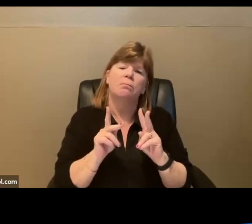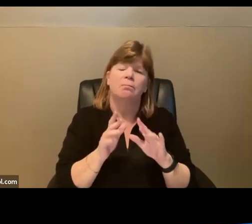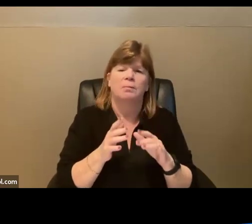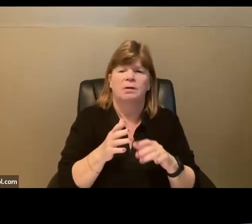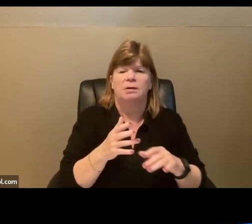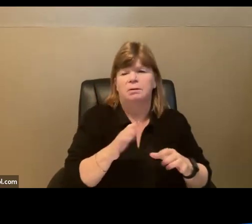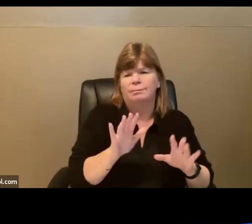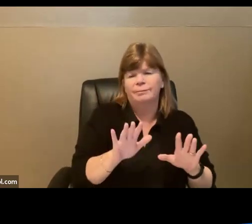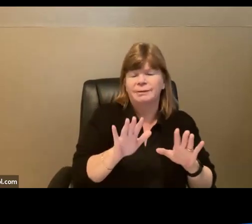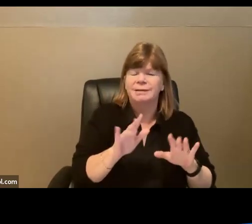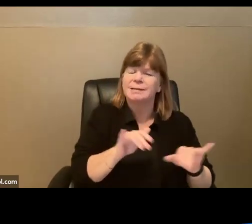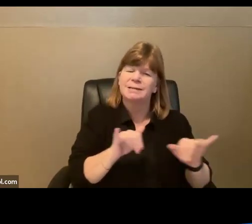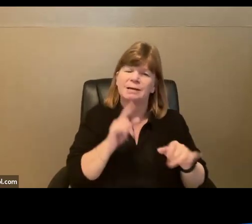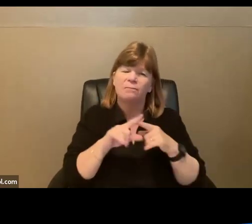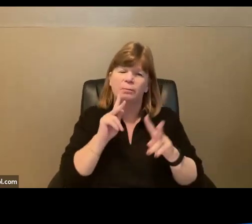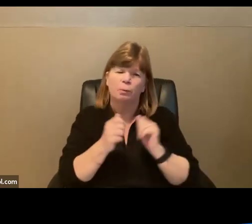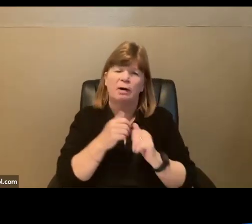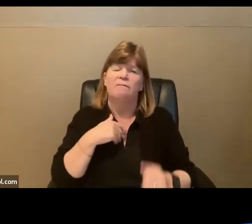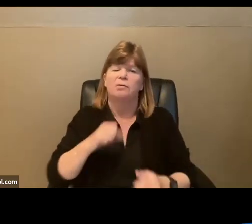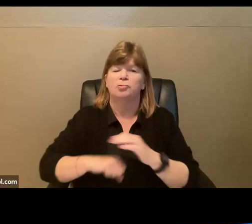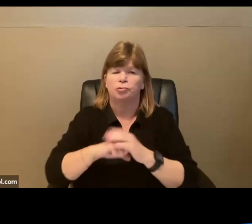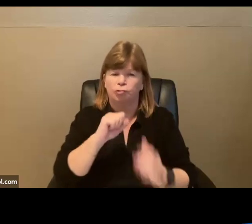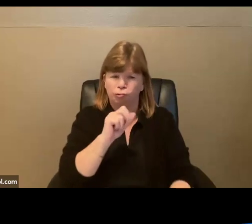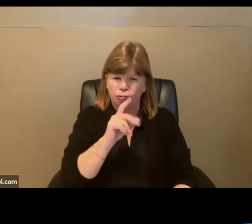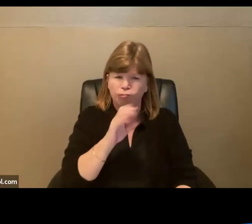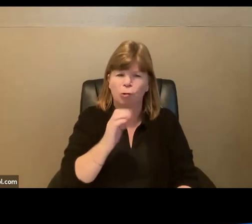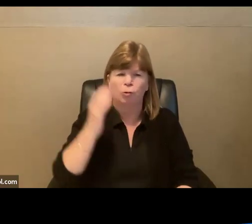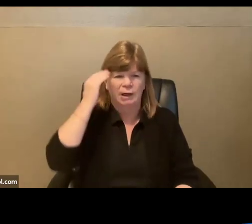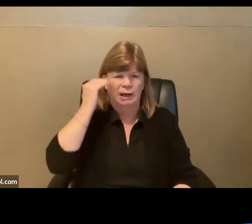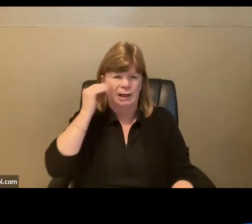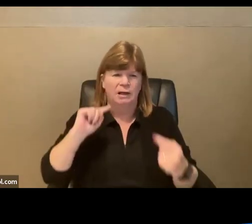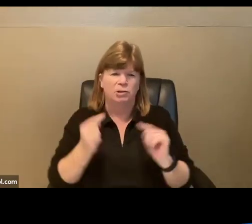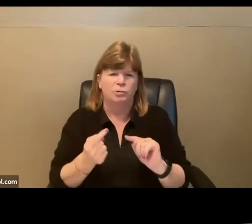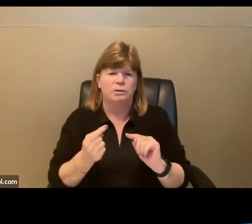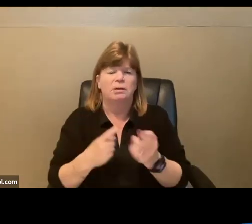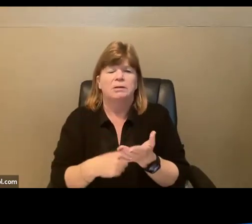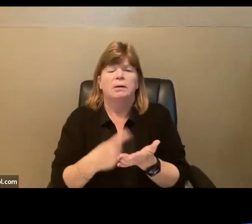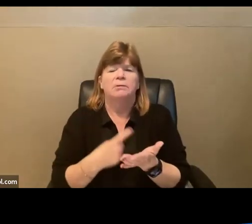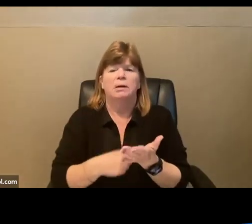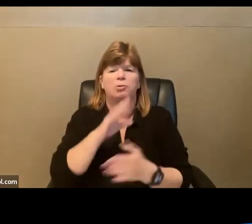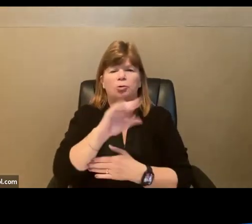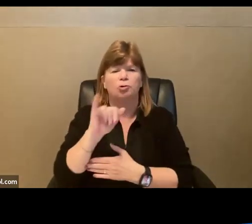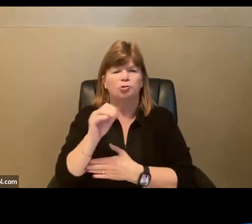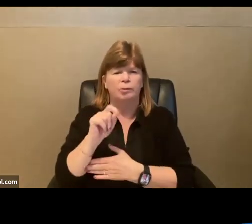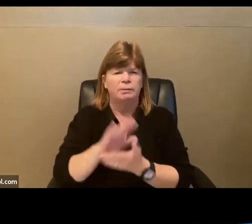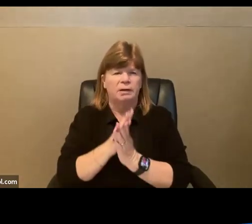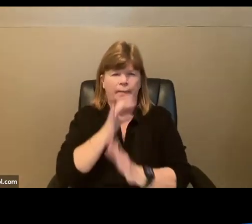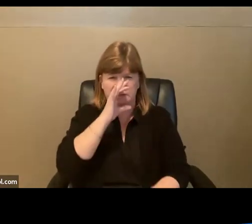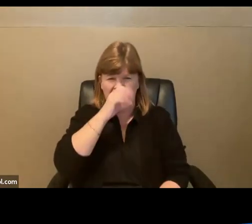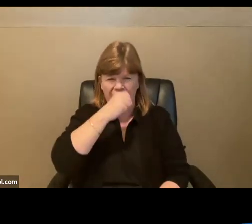y esto es lo mismo para personas con derrame cerebral y lesiones en la cabeza. A veces sus articulaciones se tensan porque tienes músculos que empujan